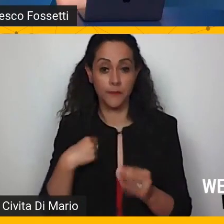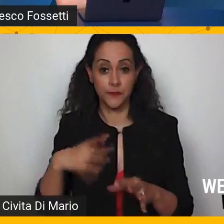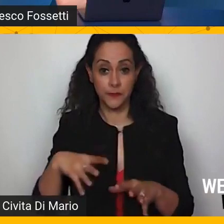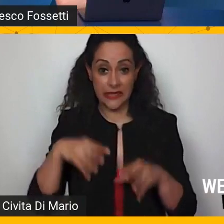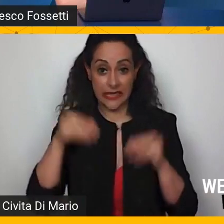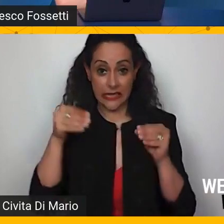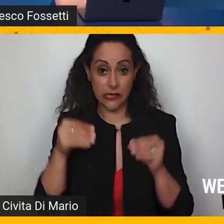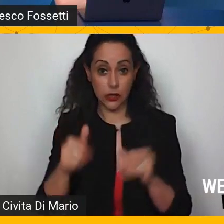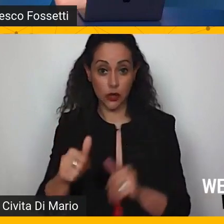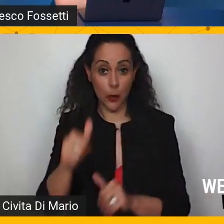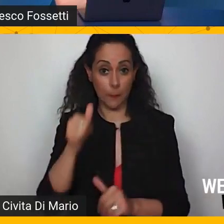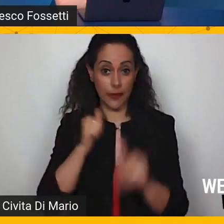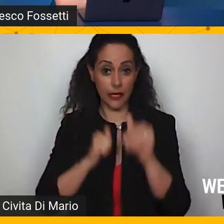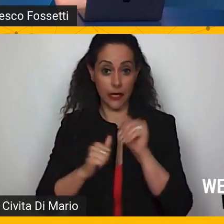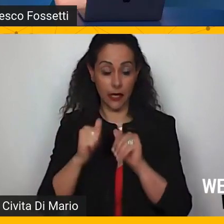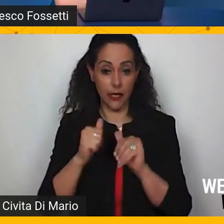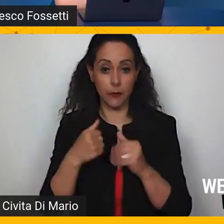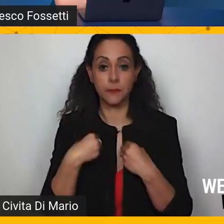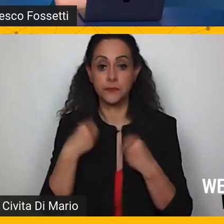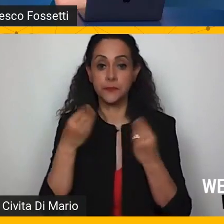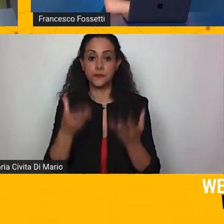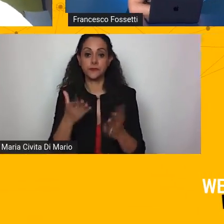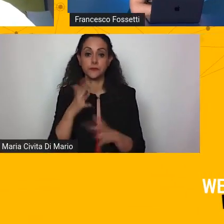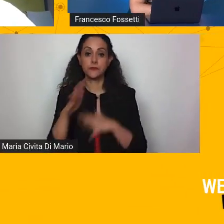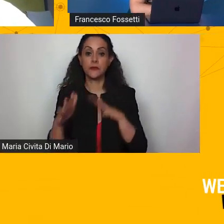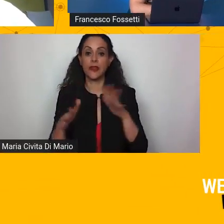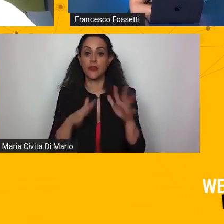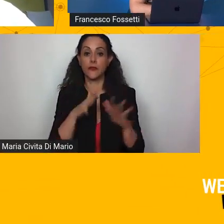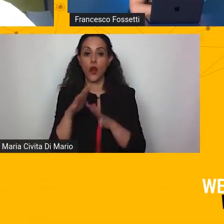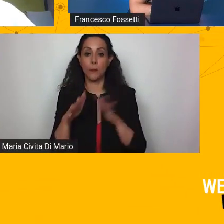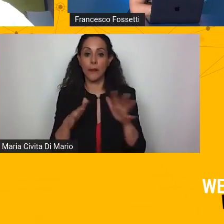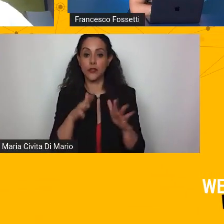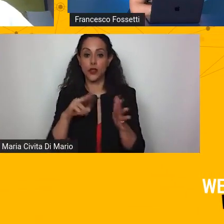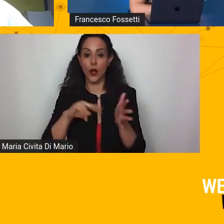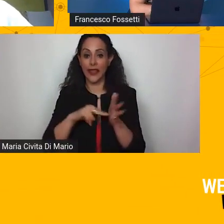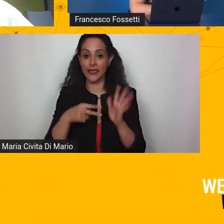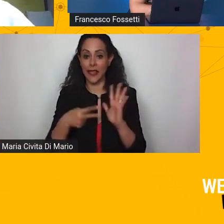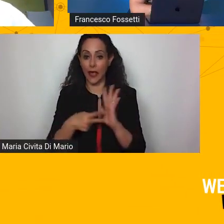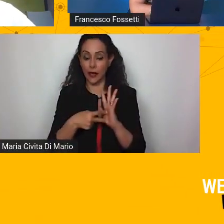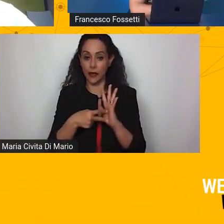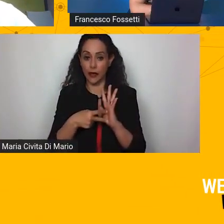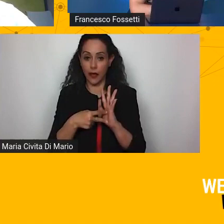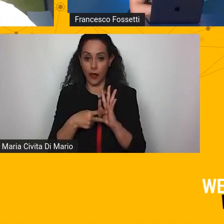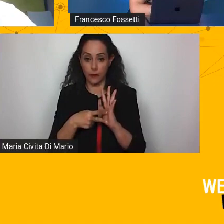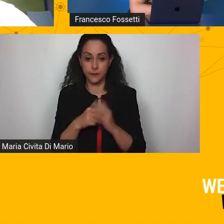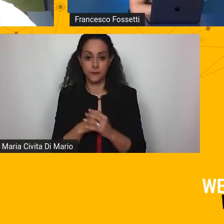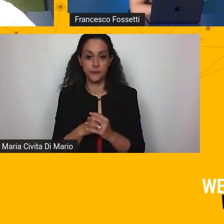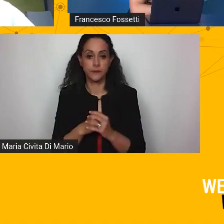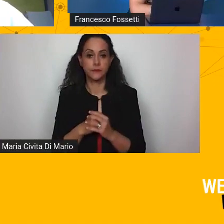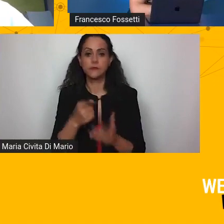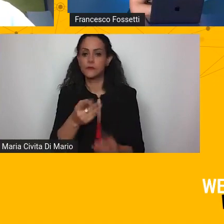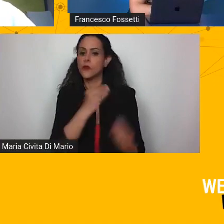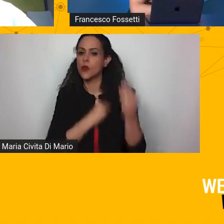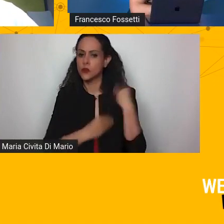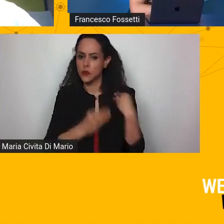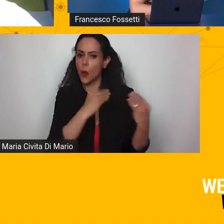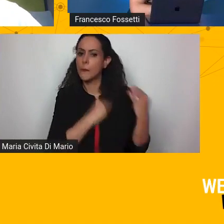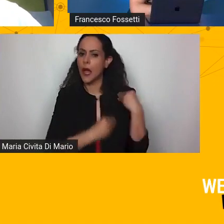di iniziare di mh vi fornisco qualche informazione tecnica è